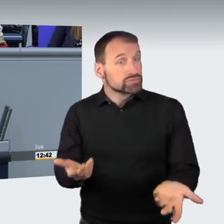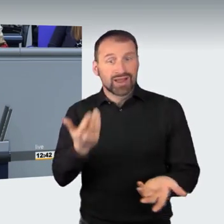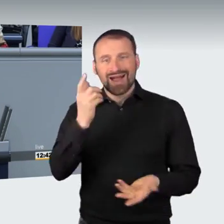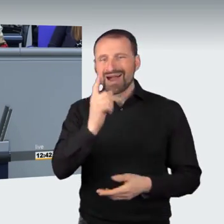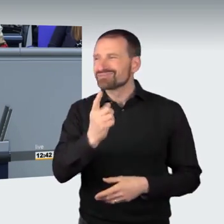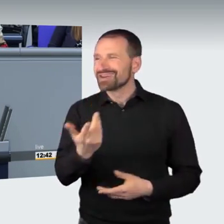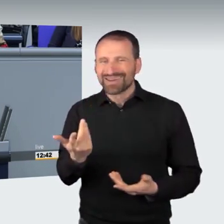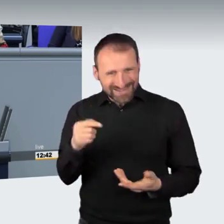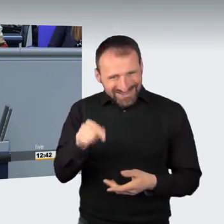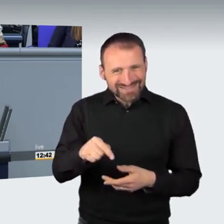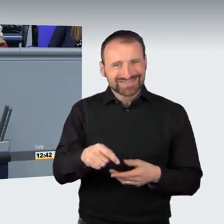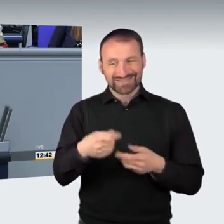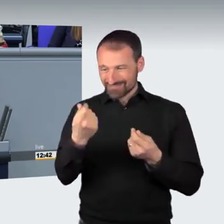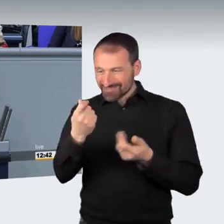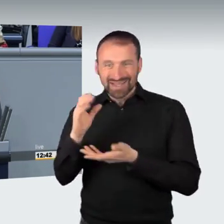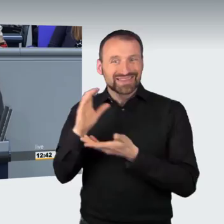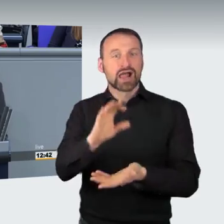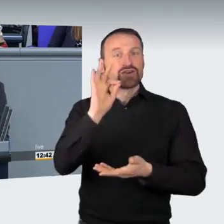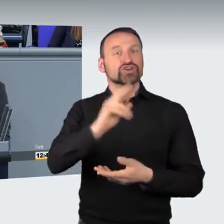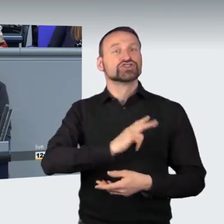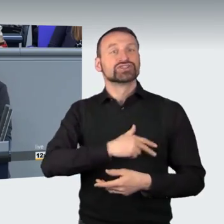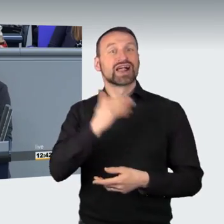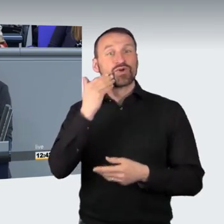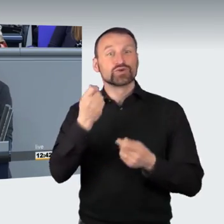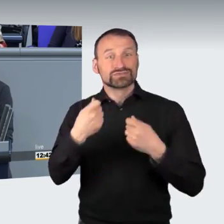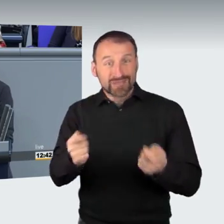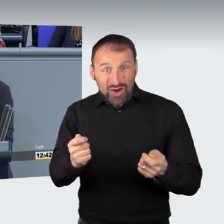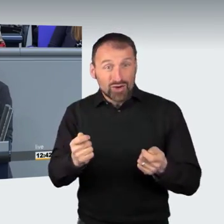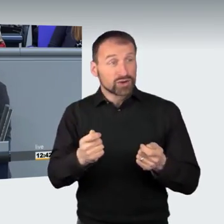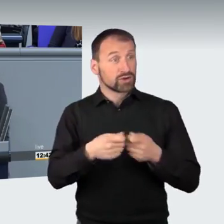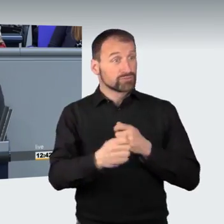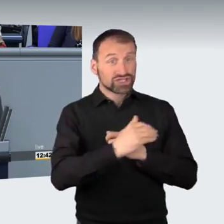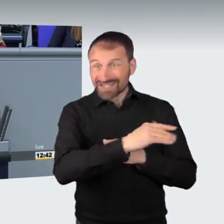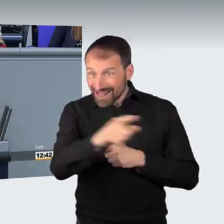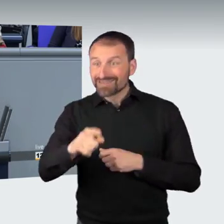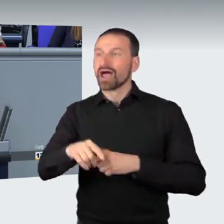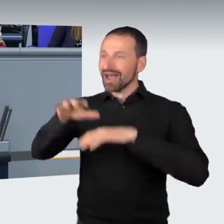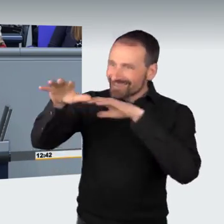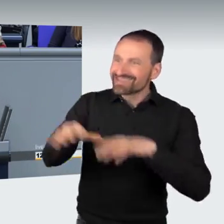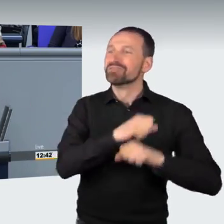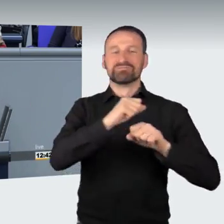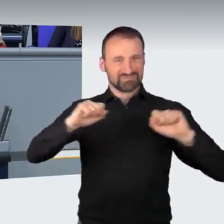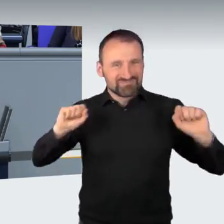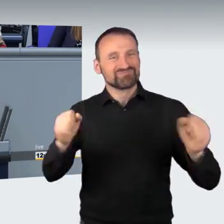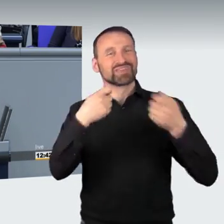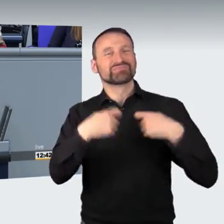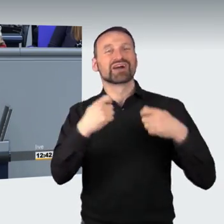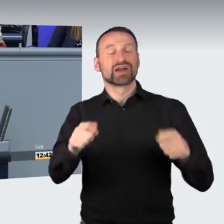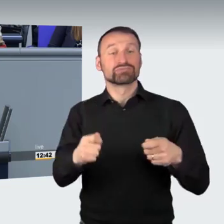von den Ländern dafür verwendet werden. Ich kann nur sagen: Wir alle sollten fraktionsübergreifend auf die Länder einwirken,